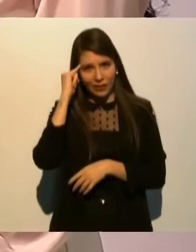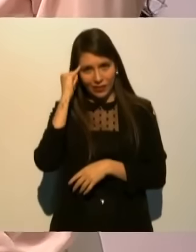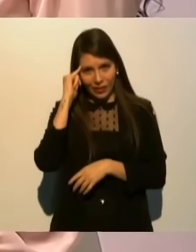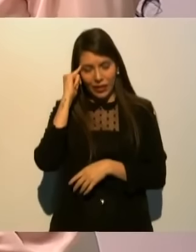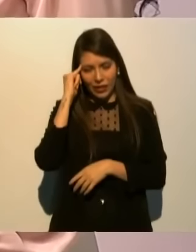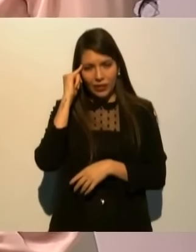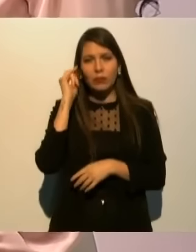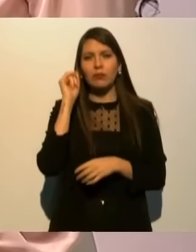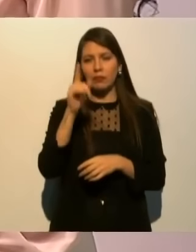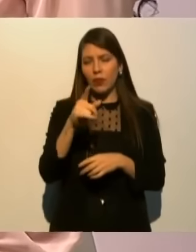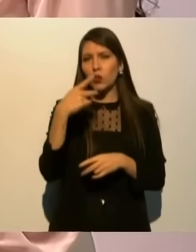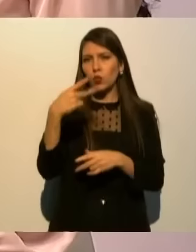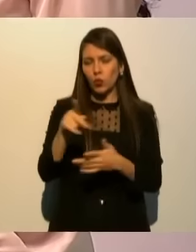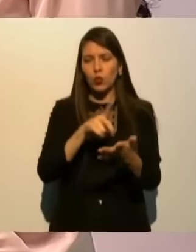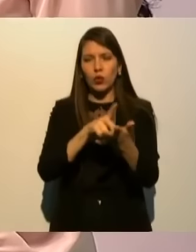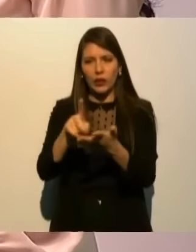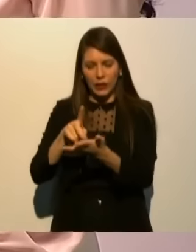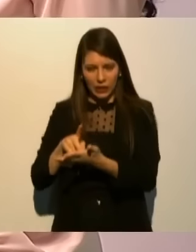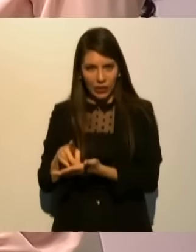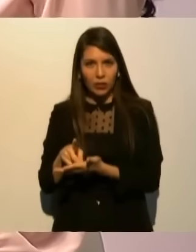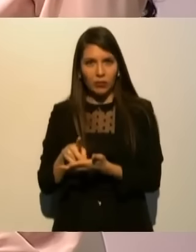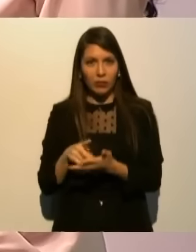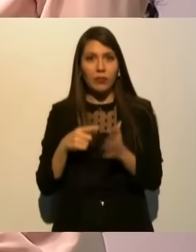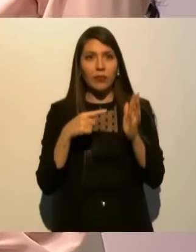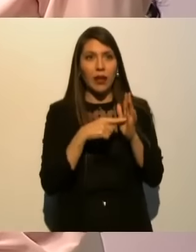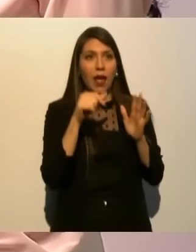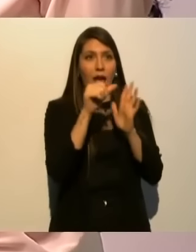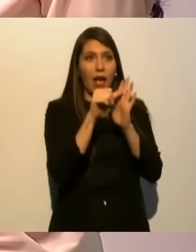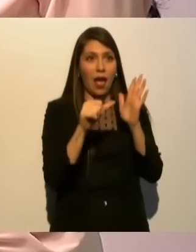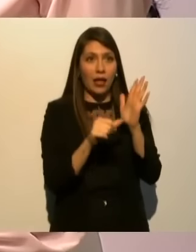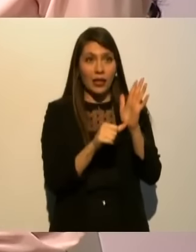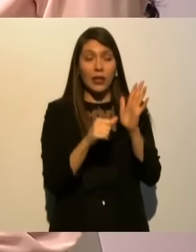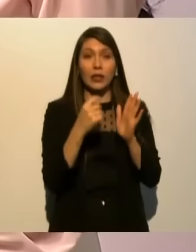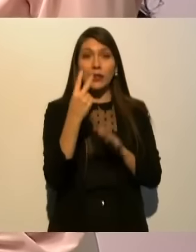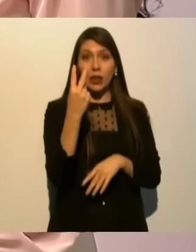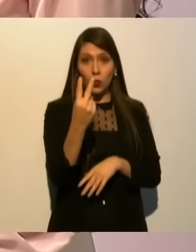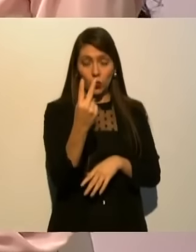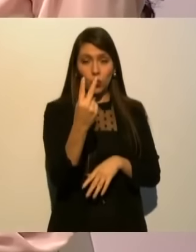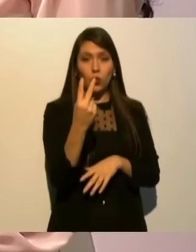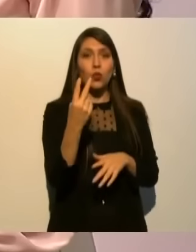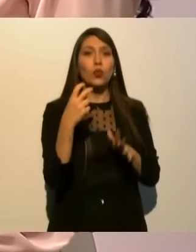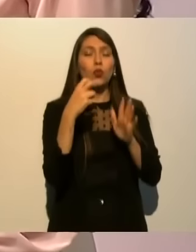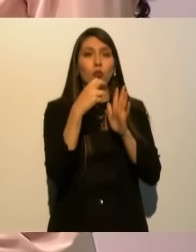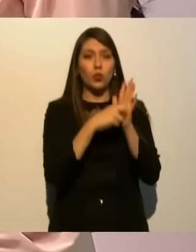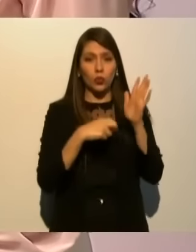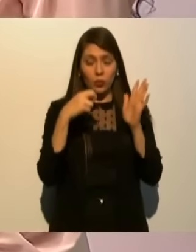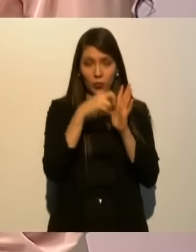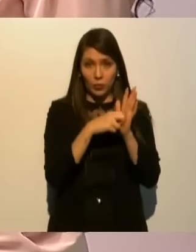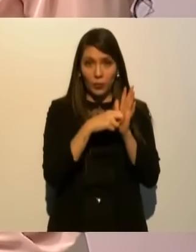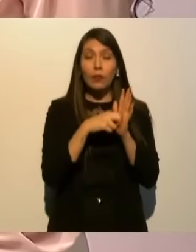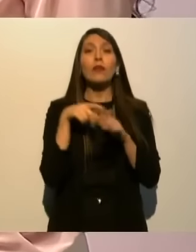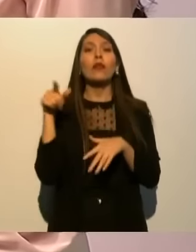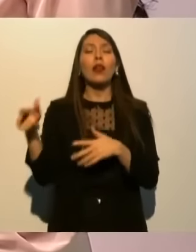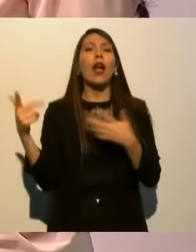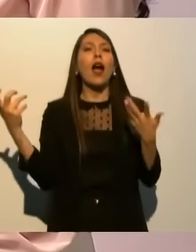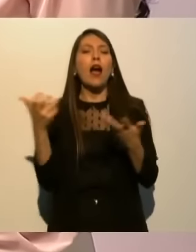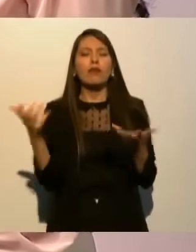la modificación al artículo segundo fue impulsada por el presidente Andrés Manuel López Obrador en